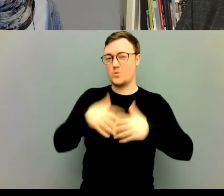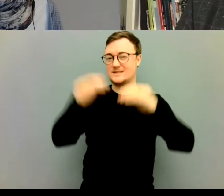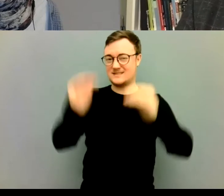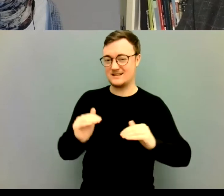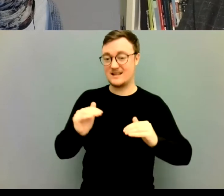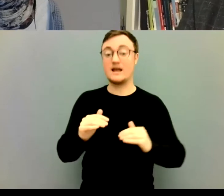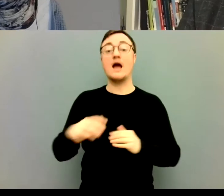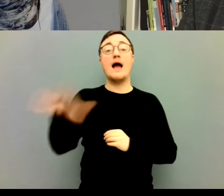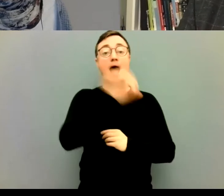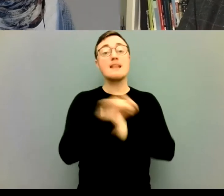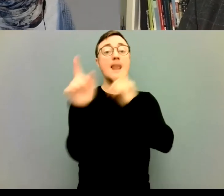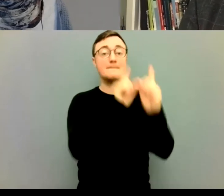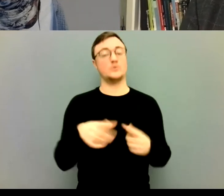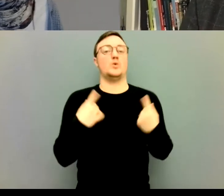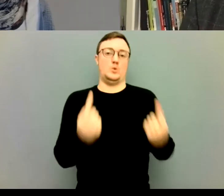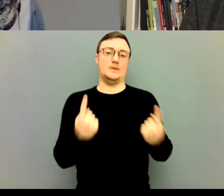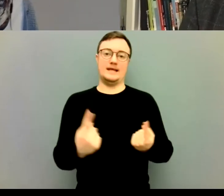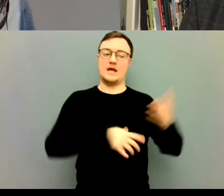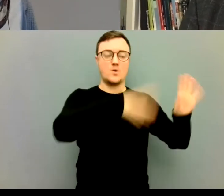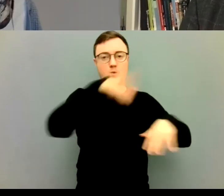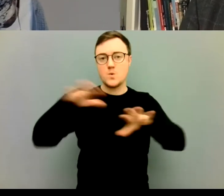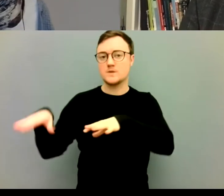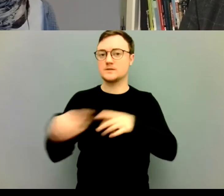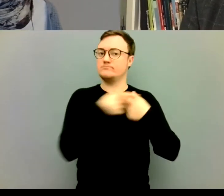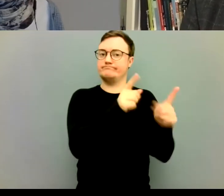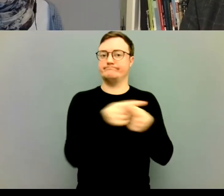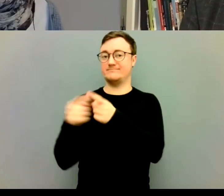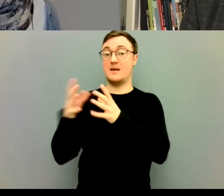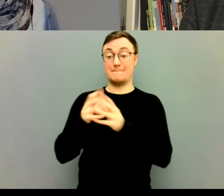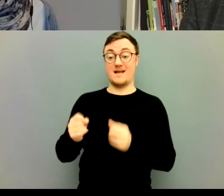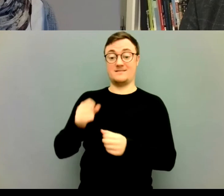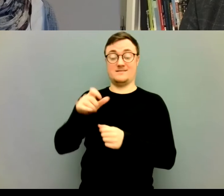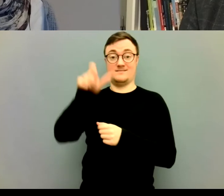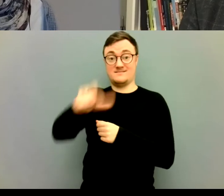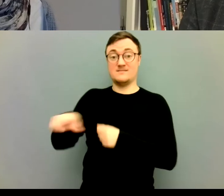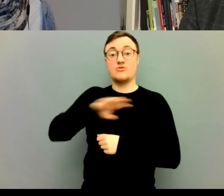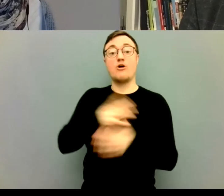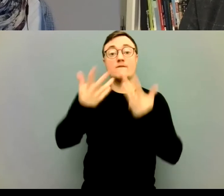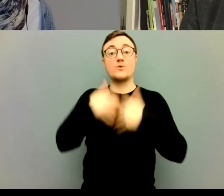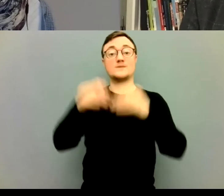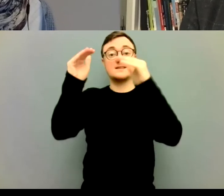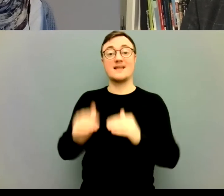Alla människor är unika, men har man en funktionsnedsättning är man särskilt-